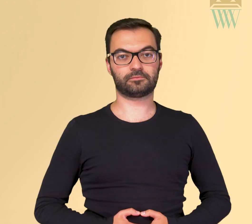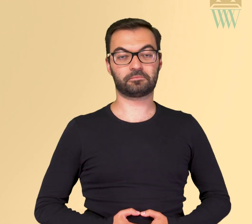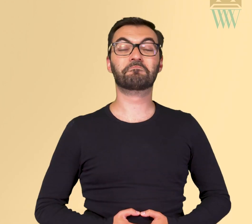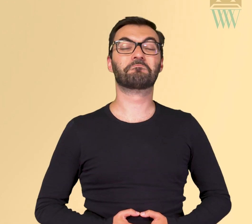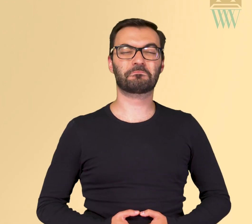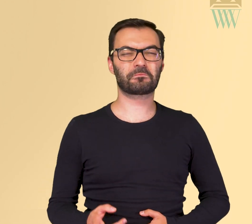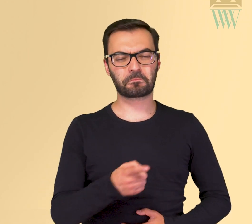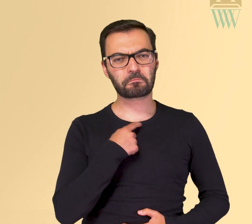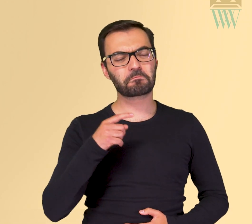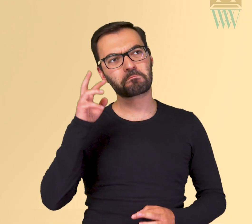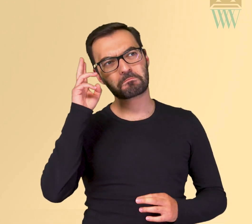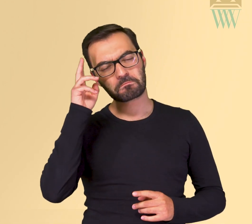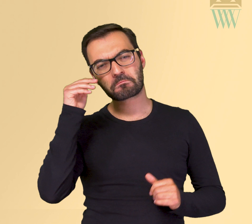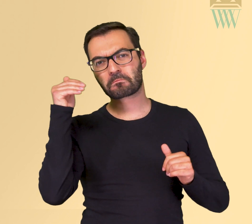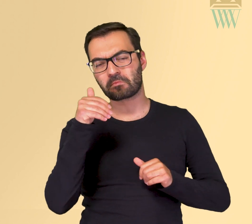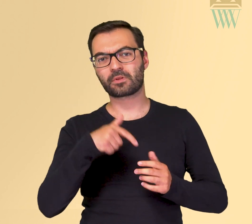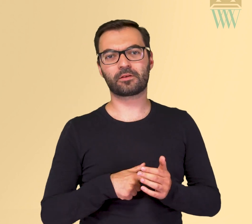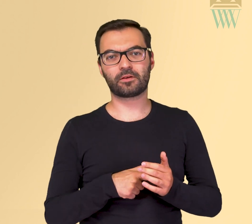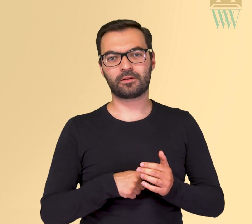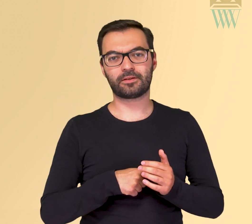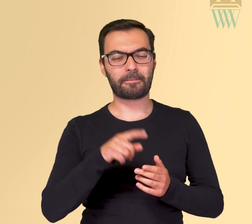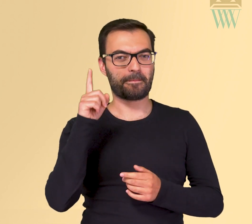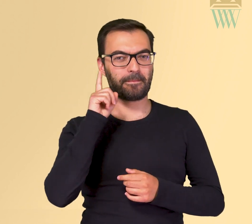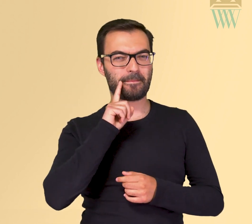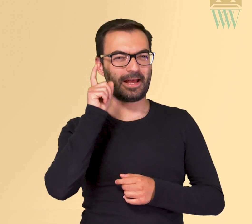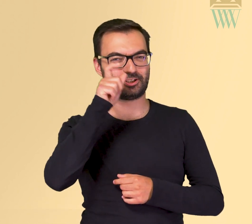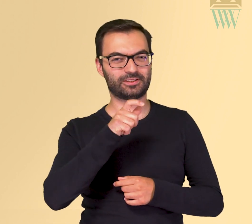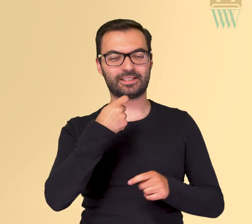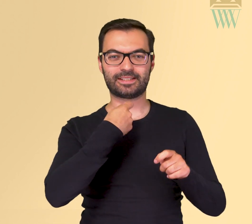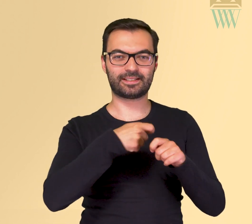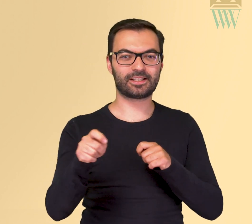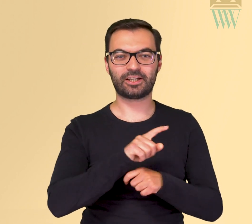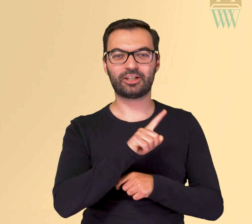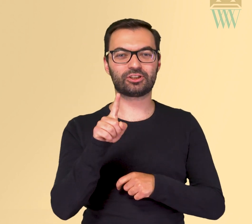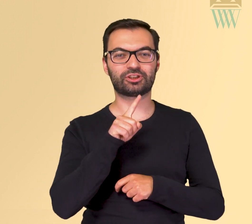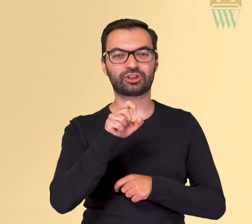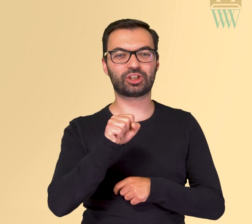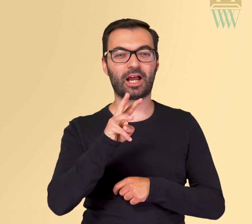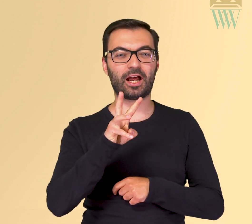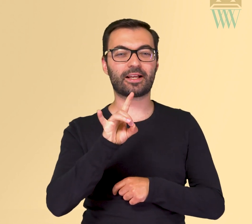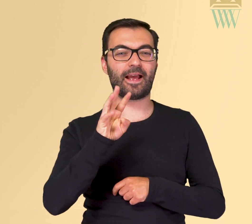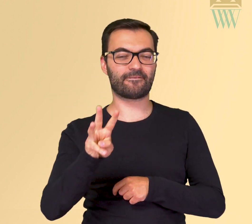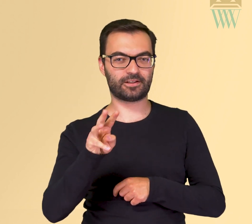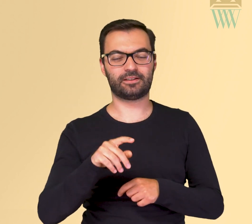Istnieją przypuszczenia, że przedstawienie „Mężczyzna zapalający żagiew”